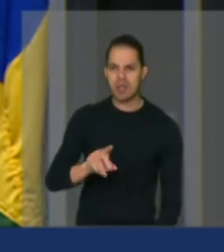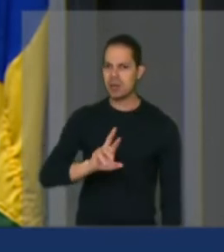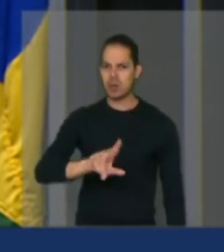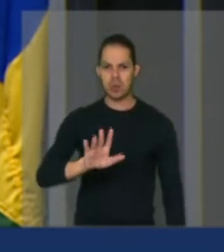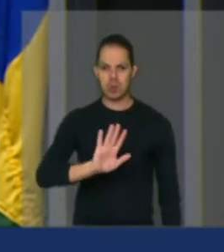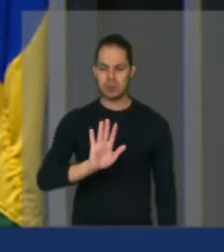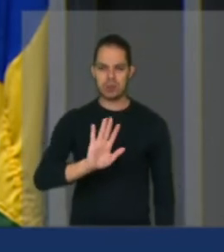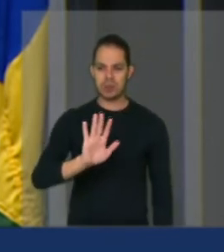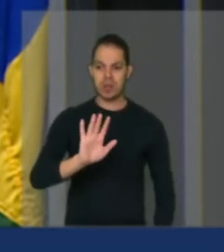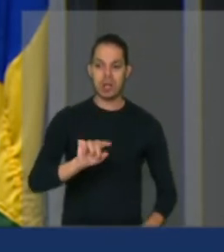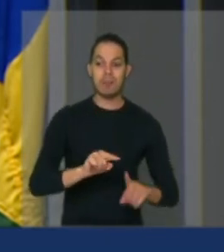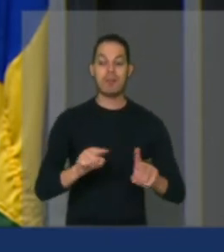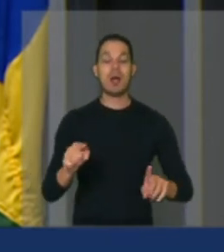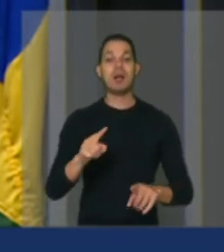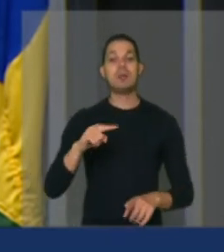MONITORAR ESSES HATERS QUE SIGNIFICAM, OLHA O NOME,